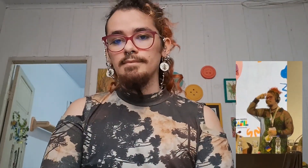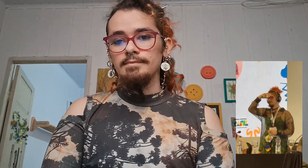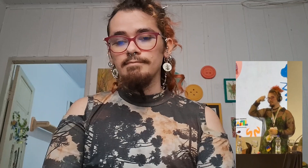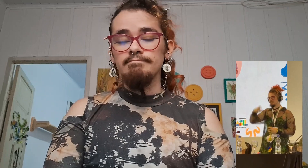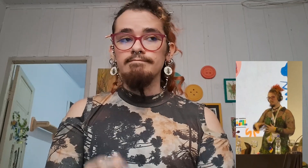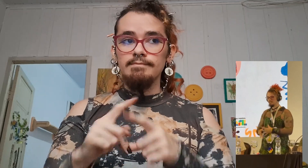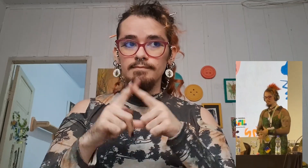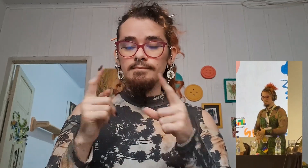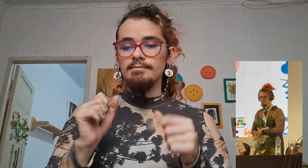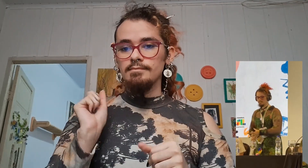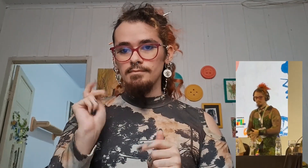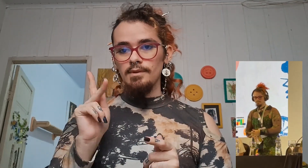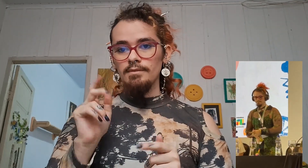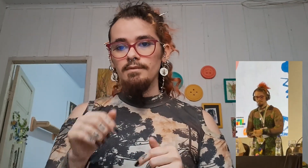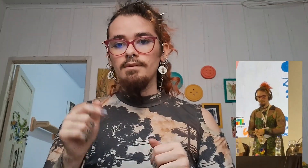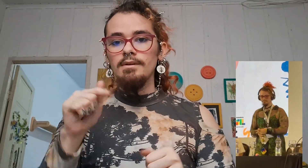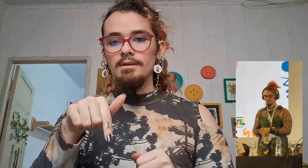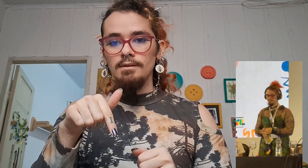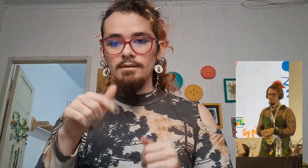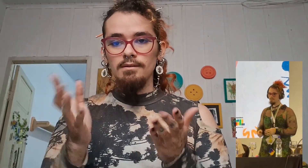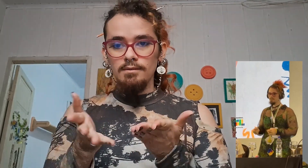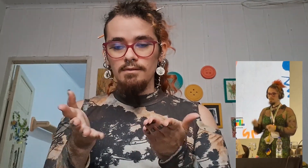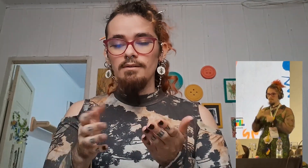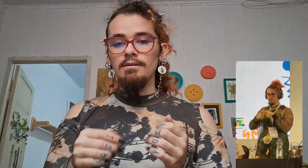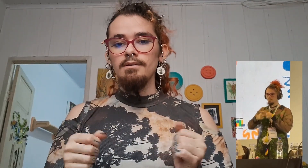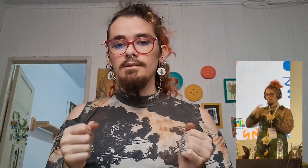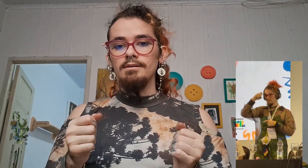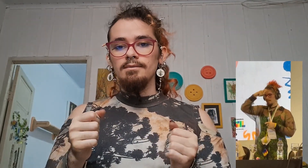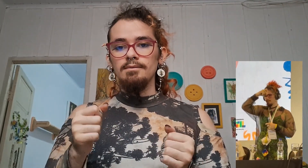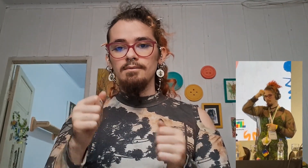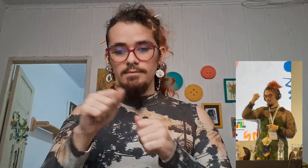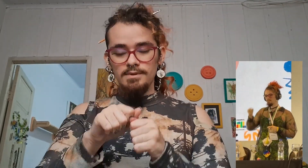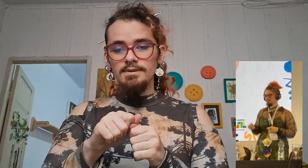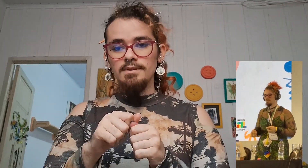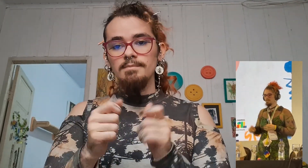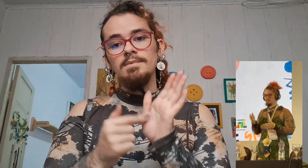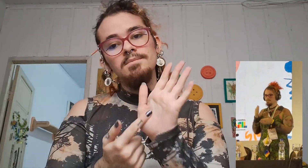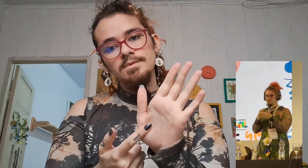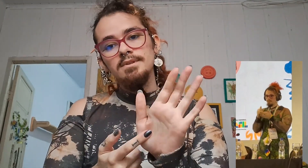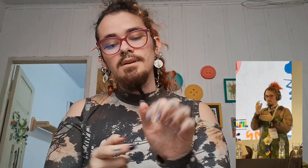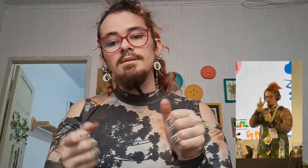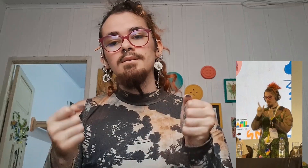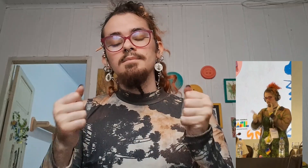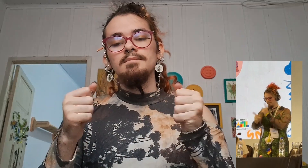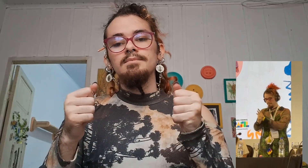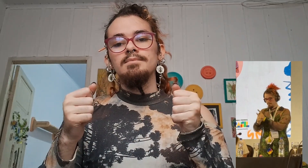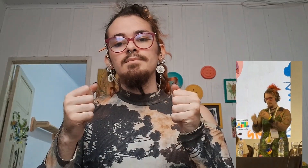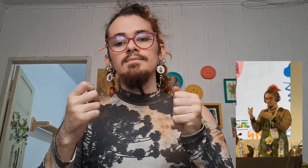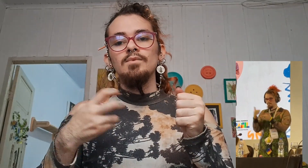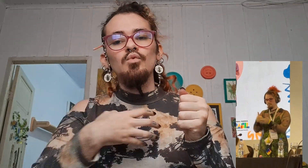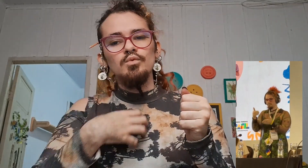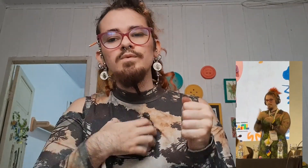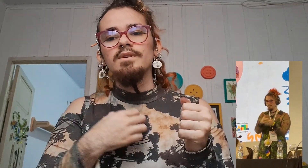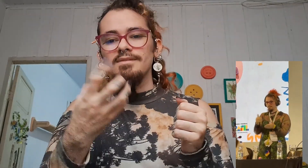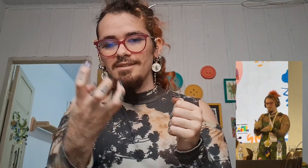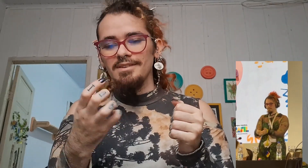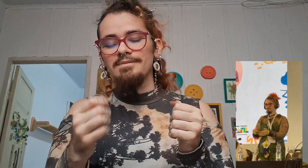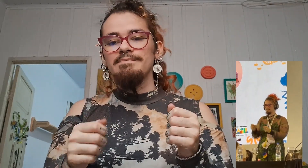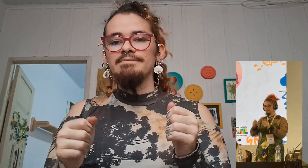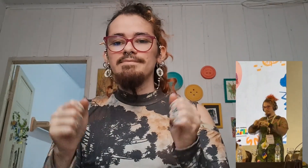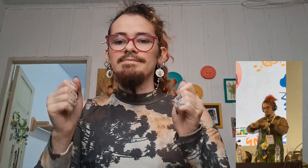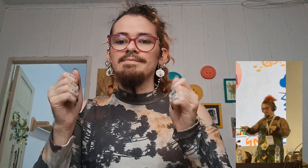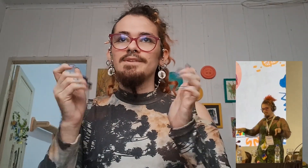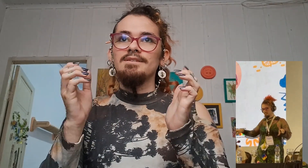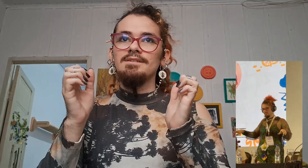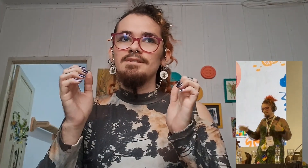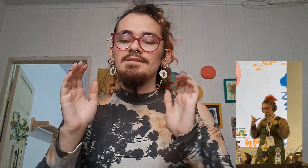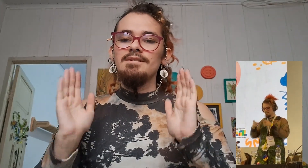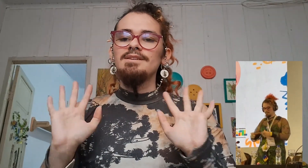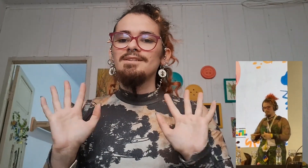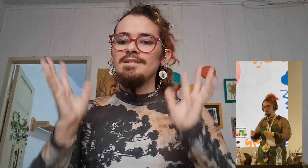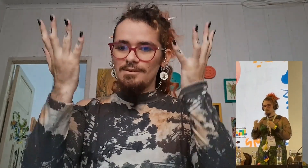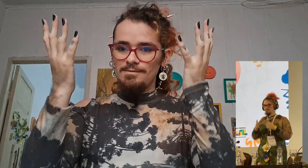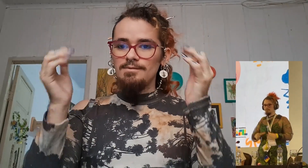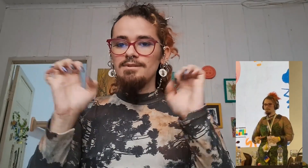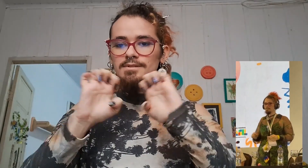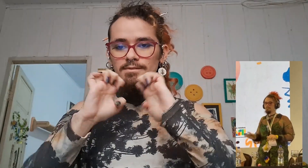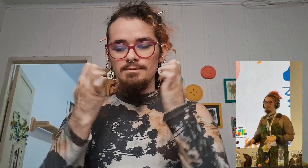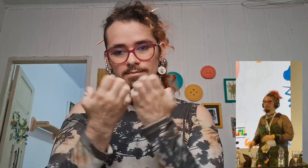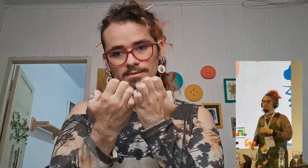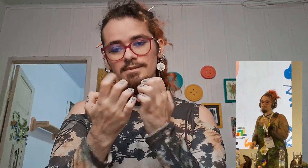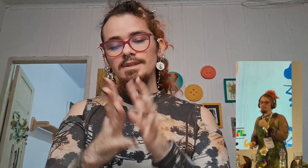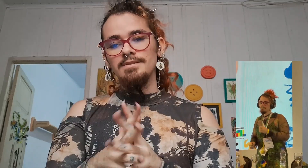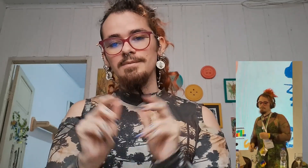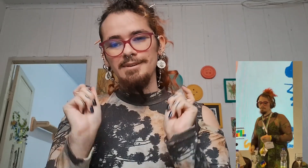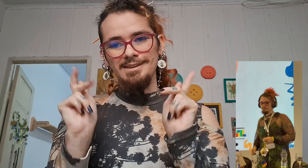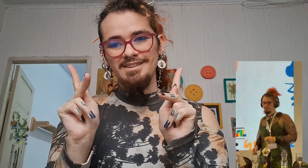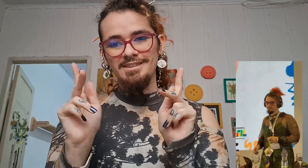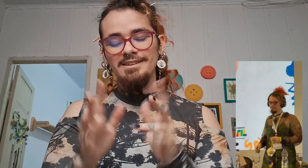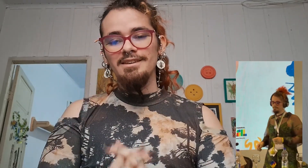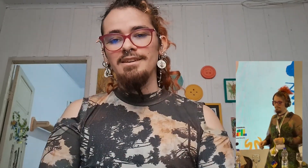mas ta ok que eu vou mostrar aqui hoje e fazer do jeito que eu queria que tivesse acontecido no evento